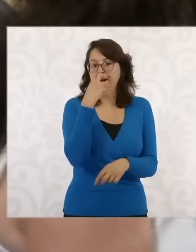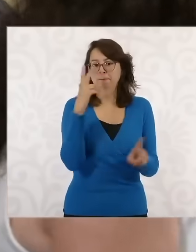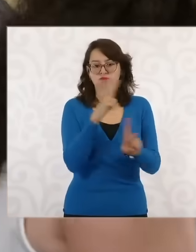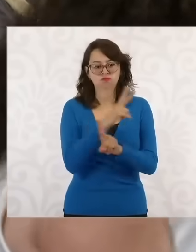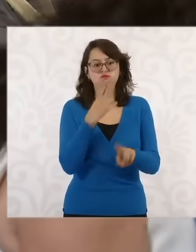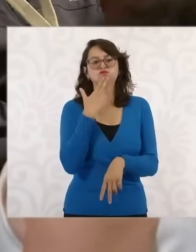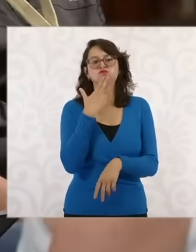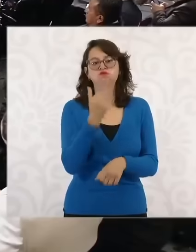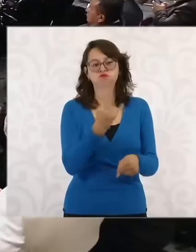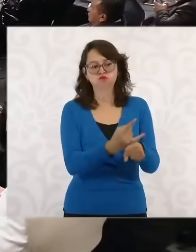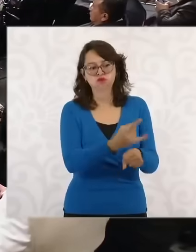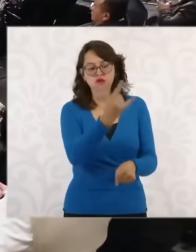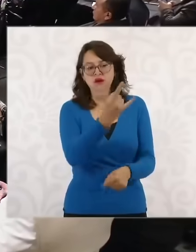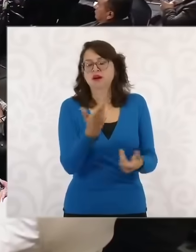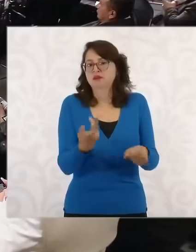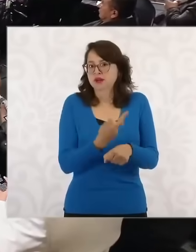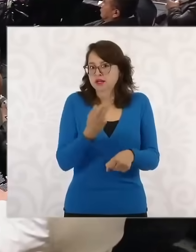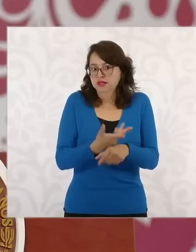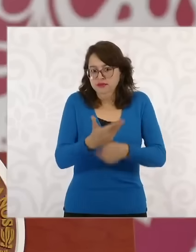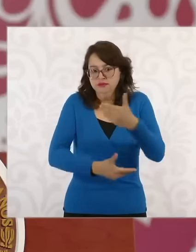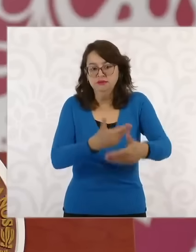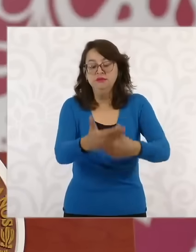empresa en nuestro El viernes viene, lo había preguntado también el compañero, el viernes